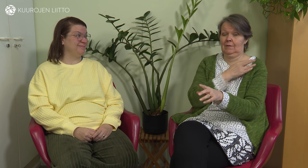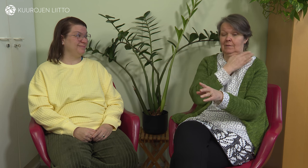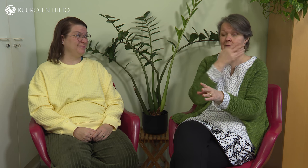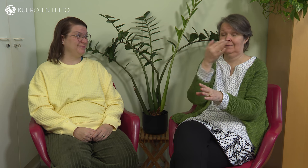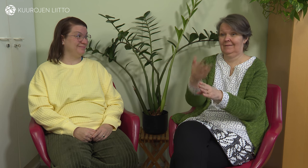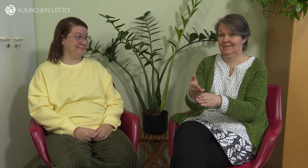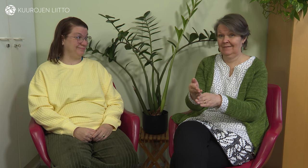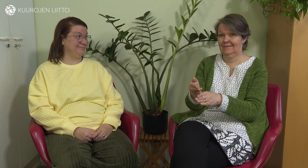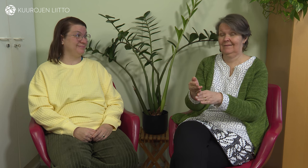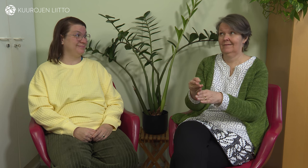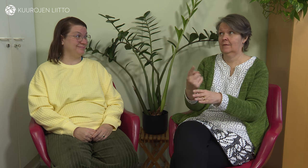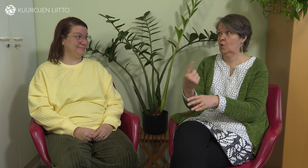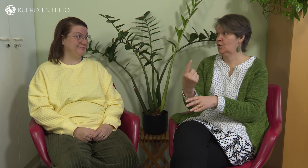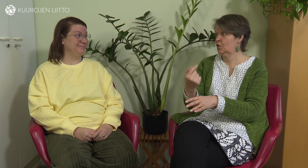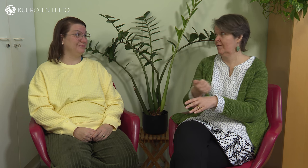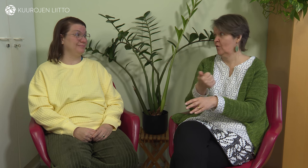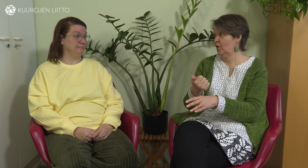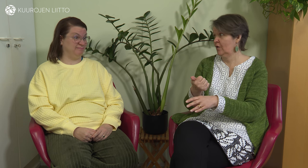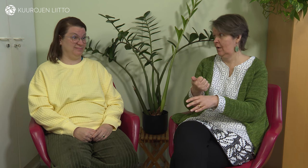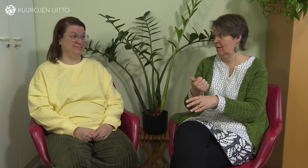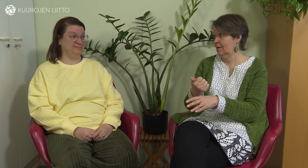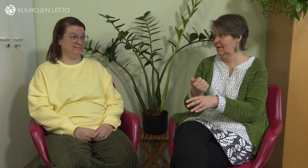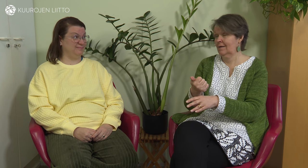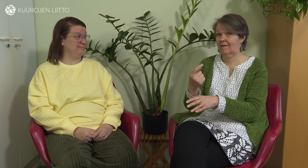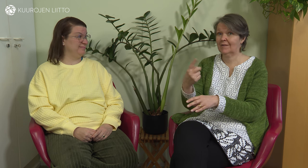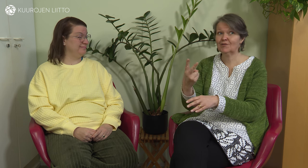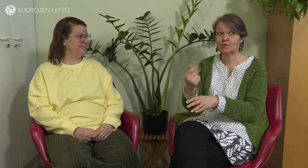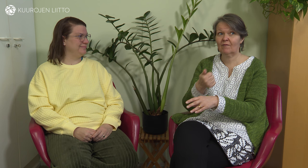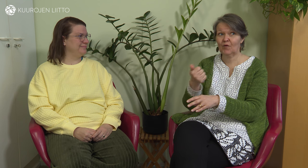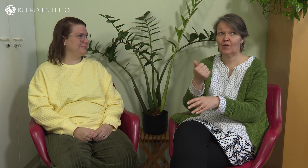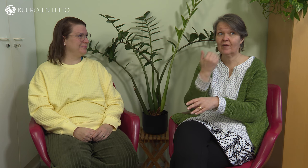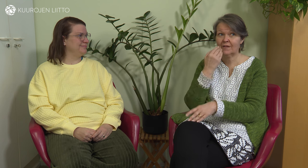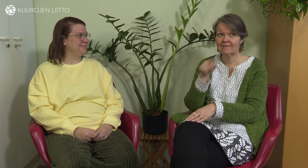11 vuotta siinä meni. Ensi vuonna 12 vuotta.